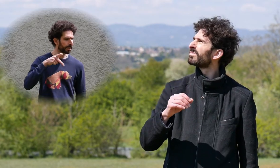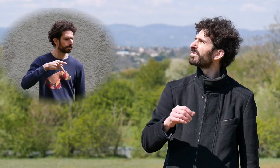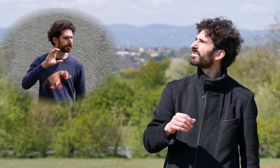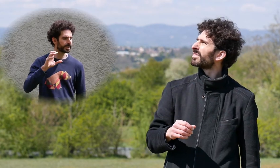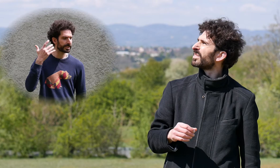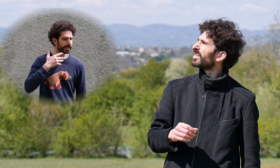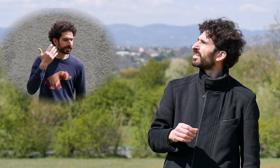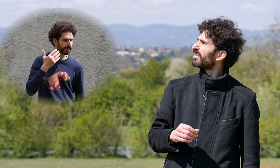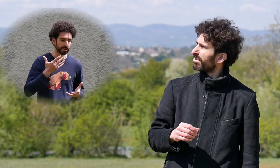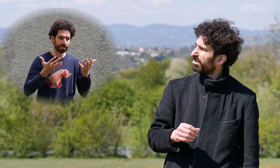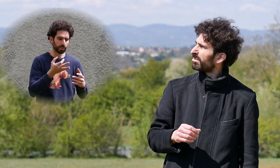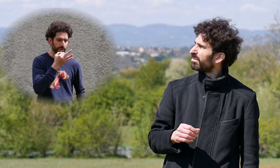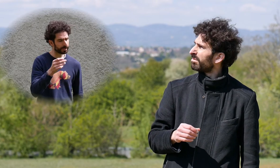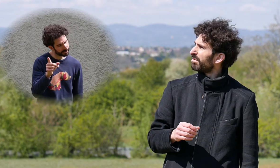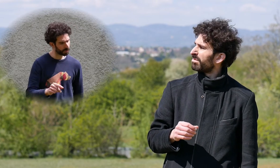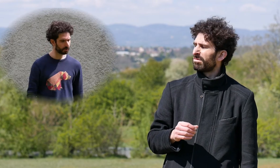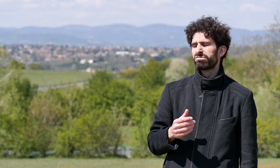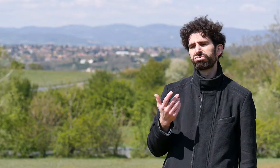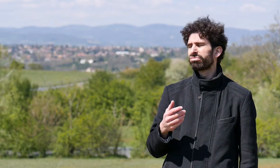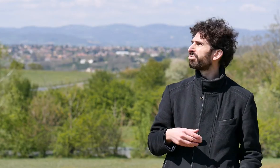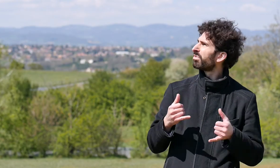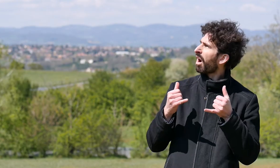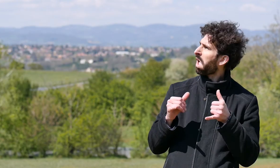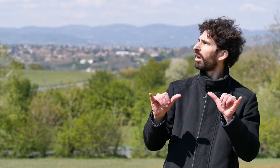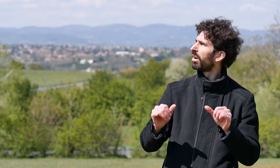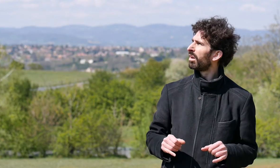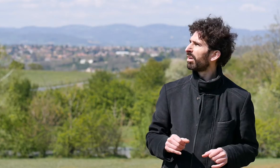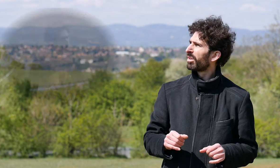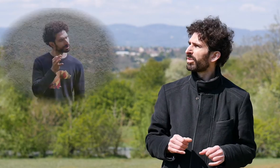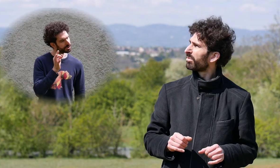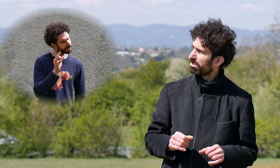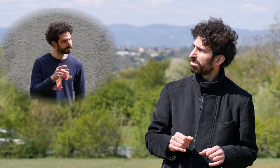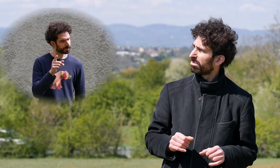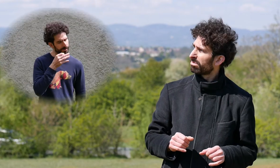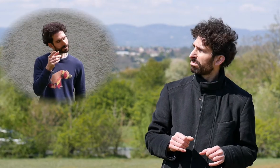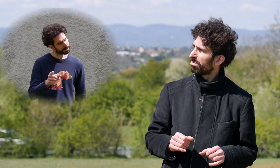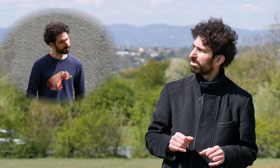* la LPC c'est quoi ? Dis-le. * Pfff, j'ai la flemme. * Si, si, dis-le ! *